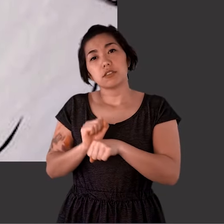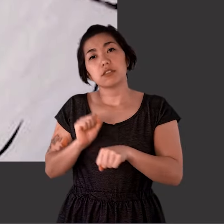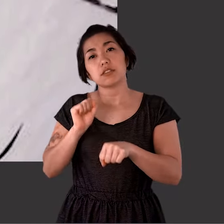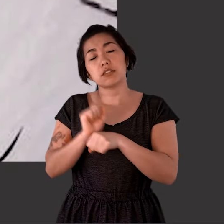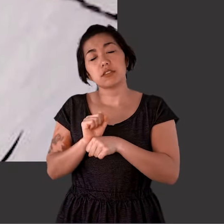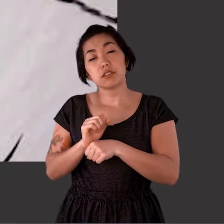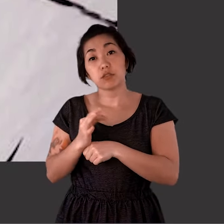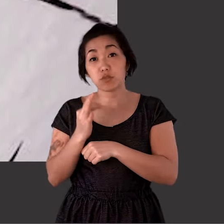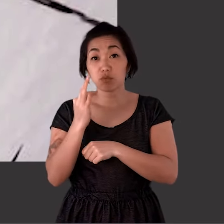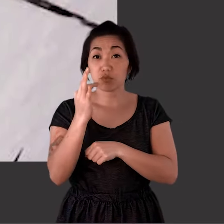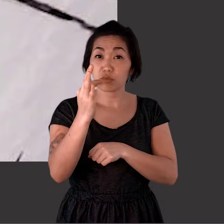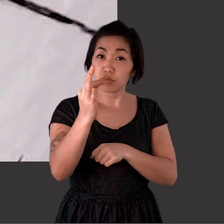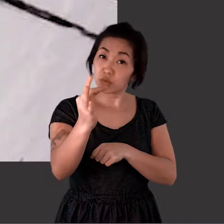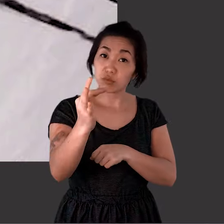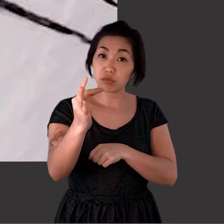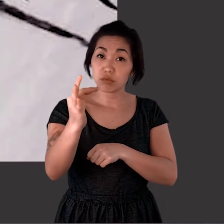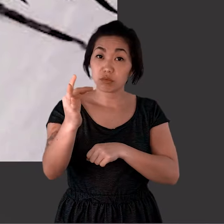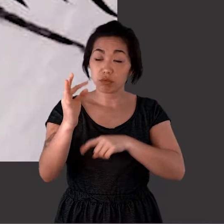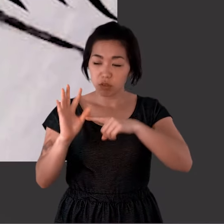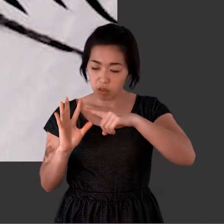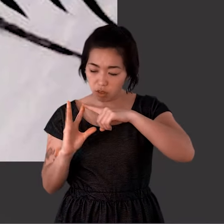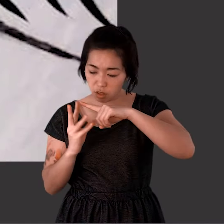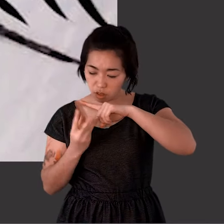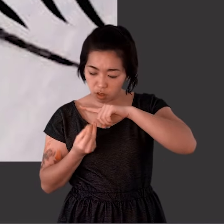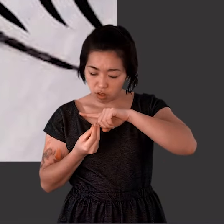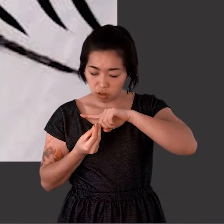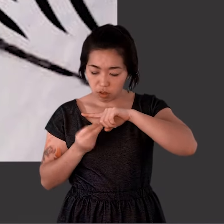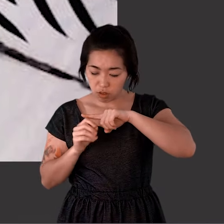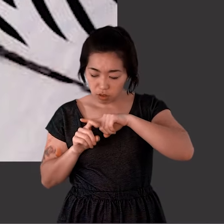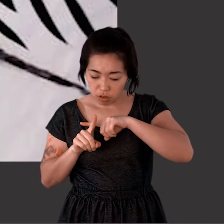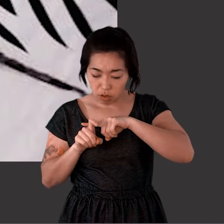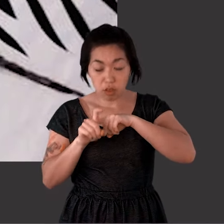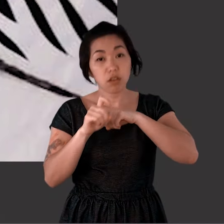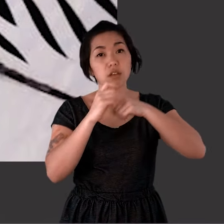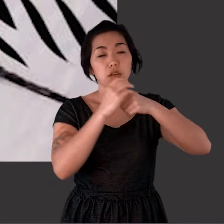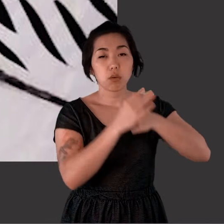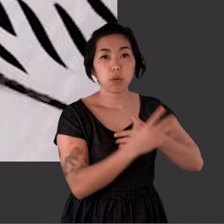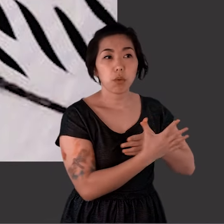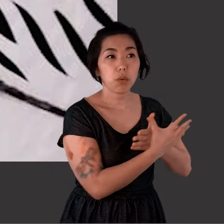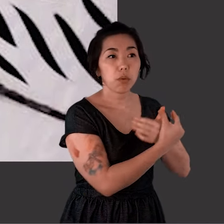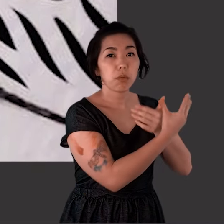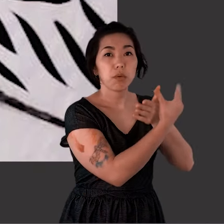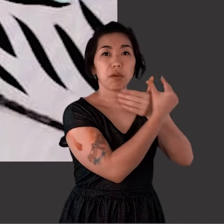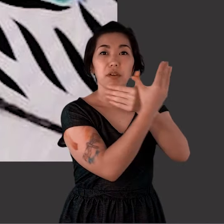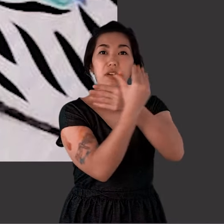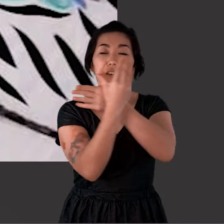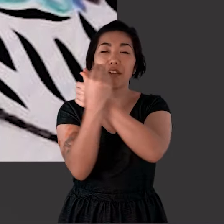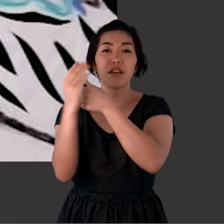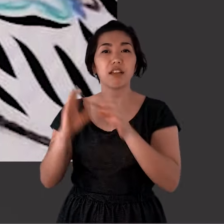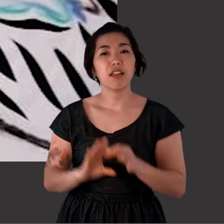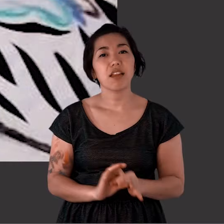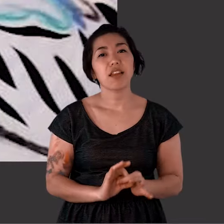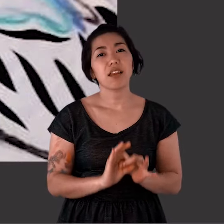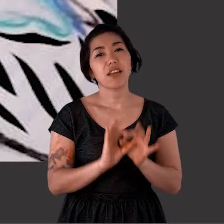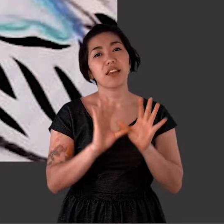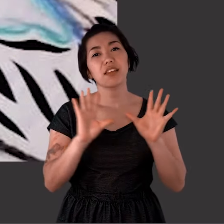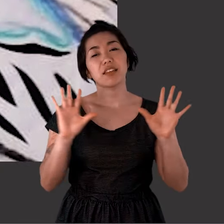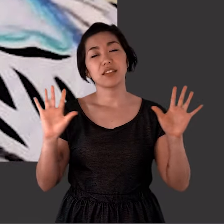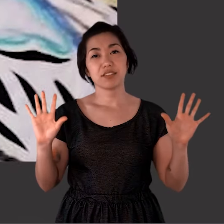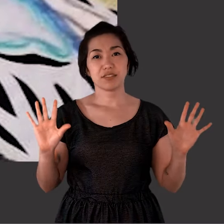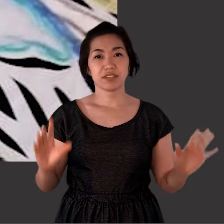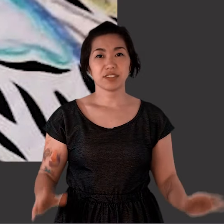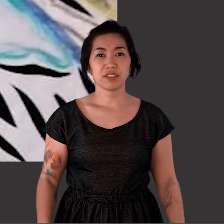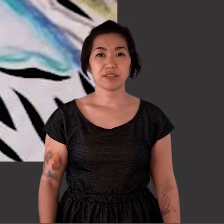do momento de nos libertar, de alçar vôo pleno e livre …